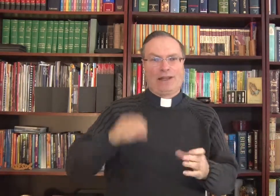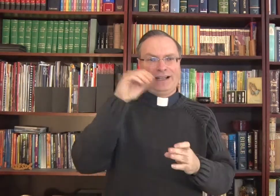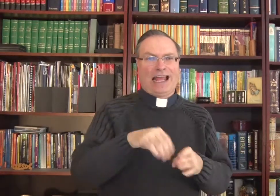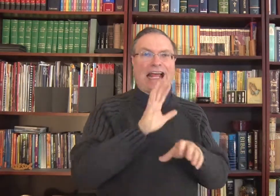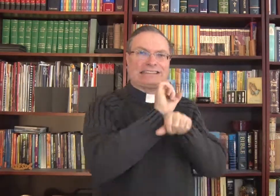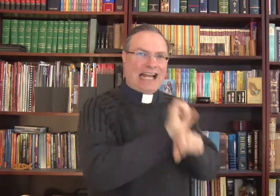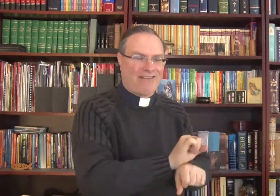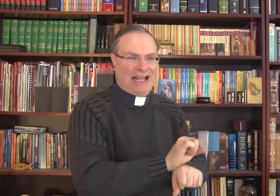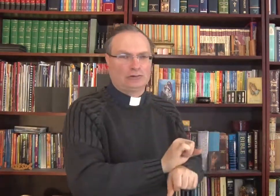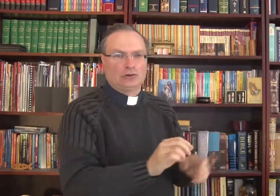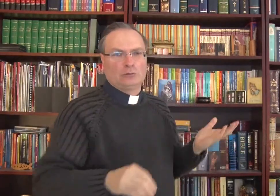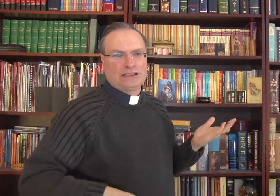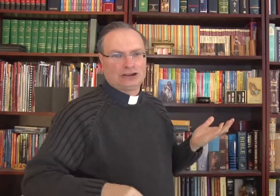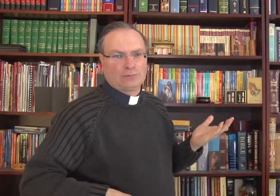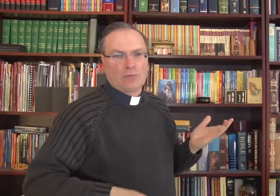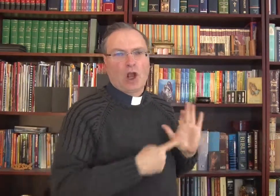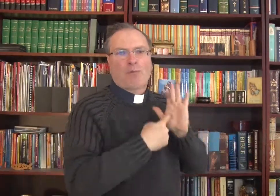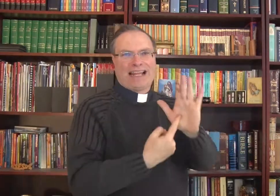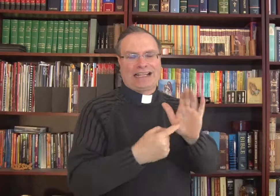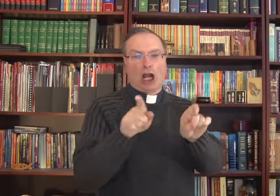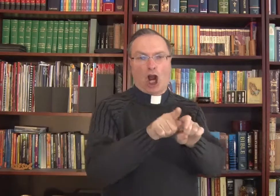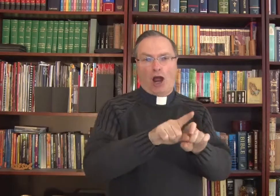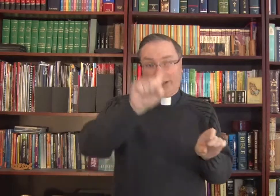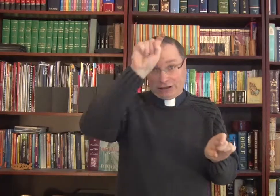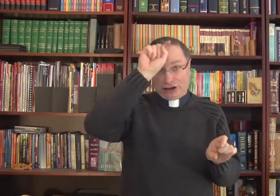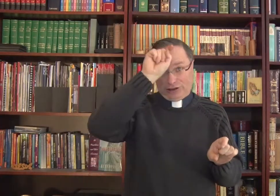dans l’esclavage du péché représenté comme l’Égypte